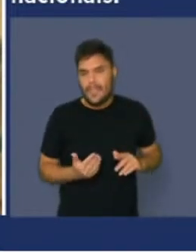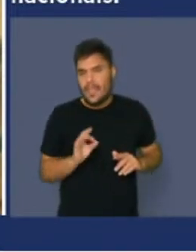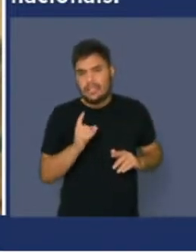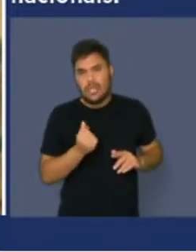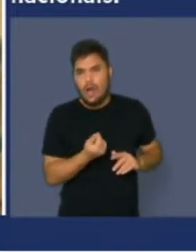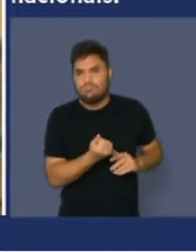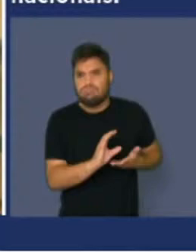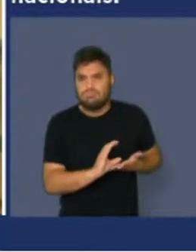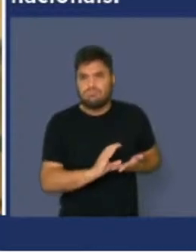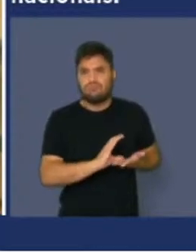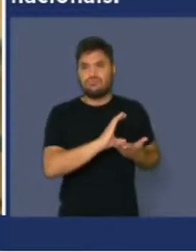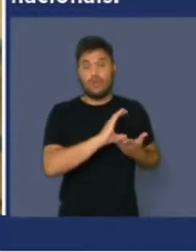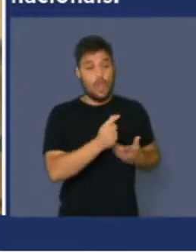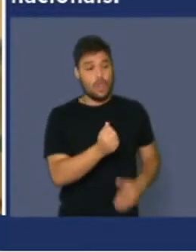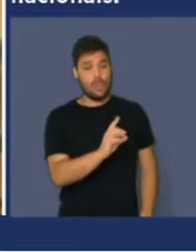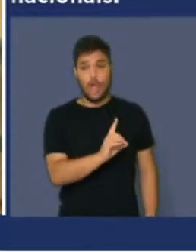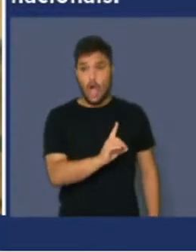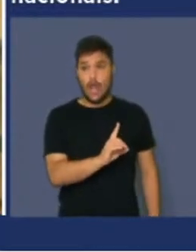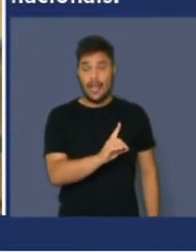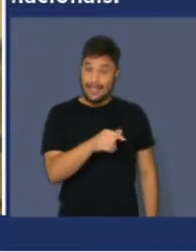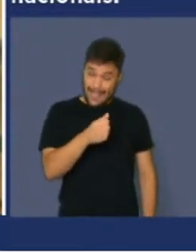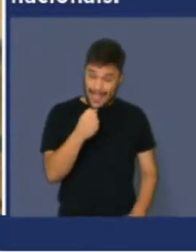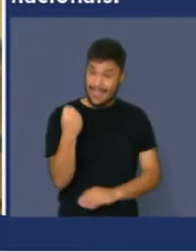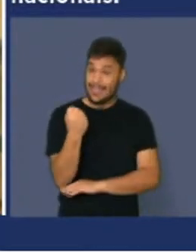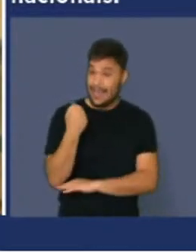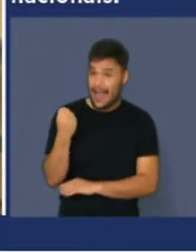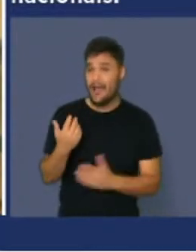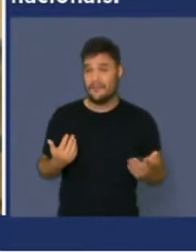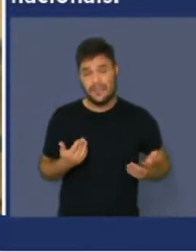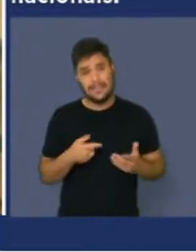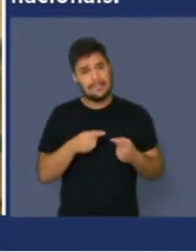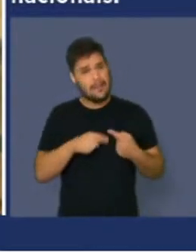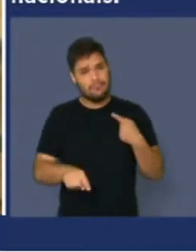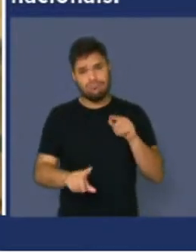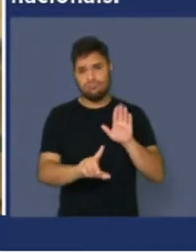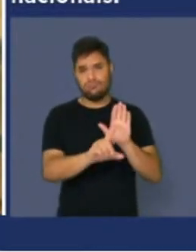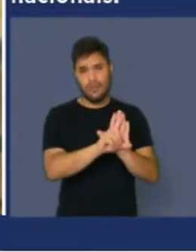PORQUE ALÉM DE ILEGAL, ISTO É IMORAL, ISTO É INACEITÁ VEL. MAS TEM MAIS, O DÓLAR